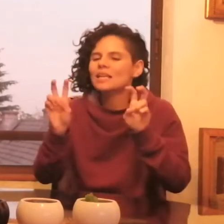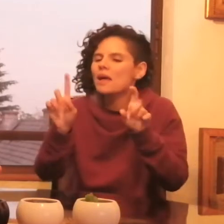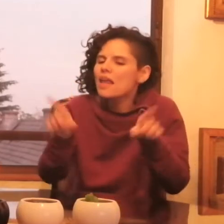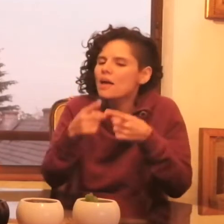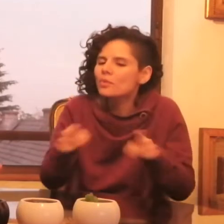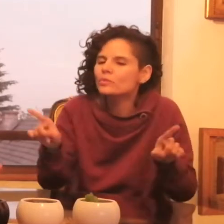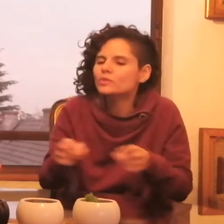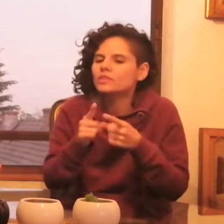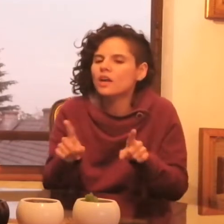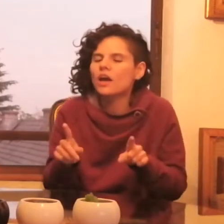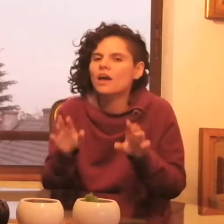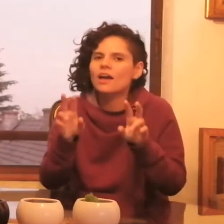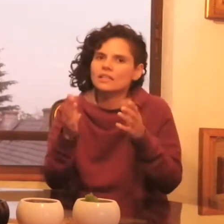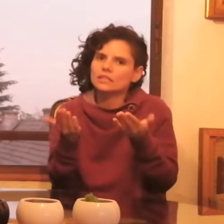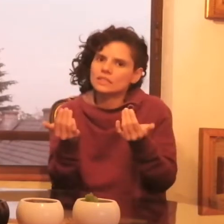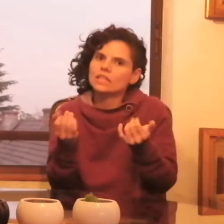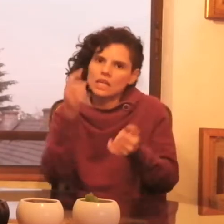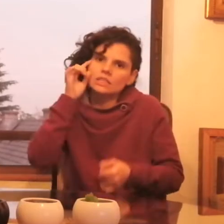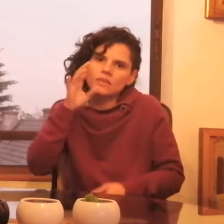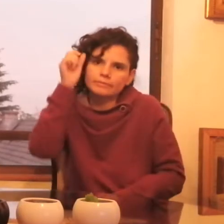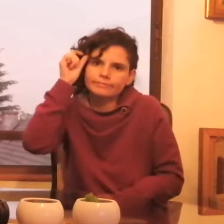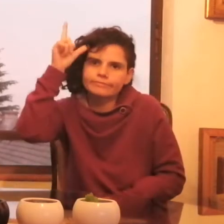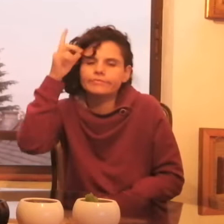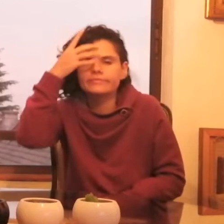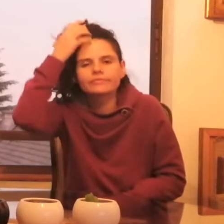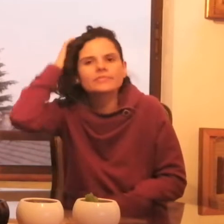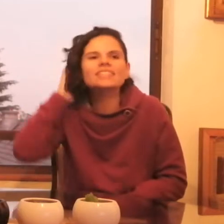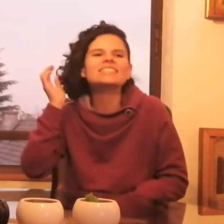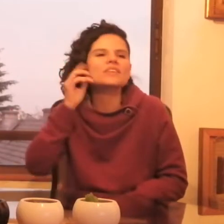que como saber un poco, hay que conocer lo que está pasando porque si no eres